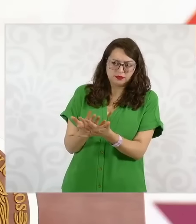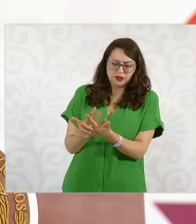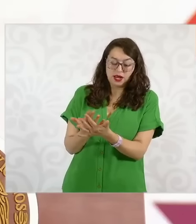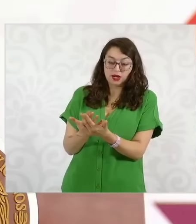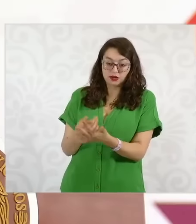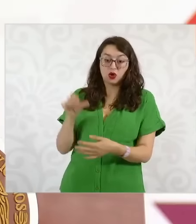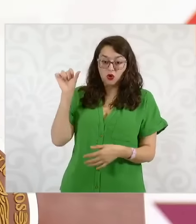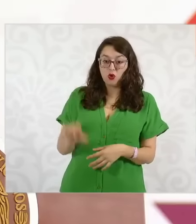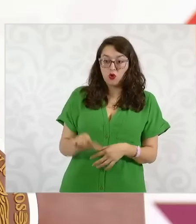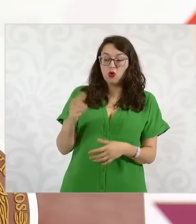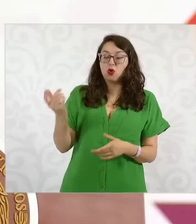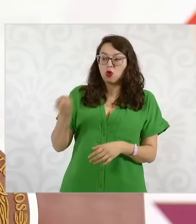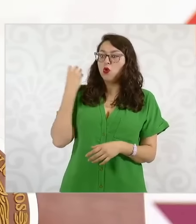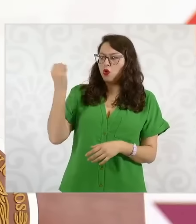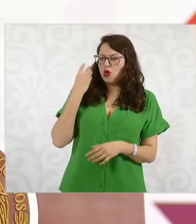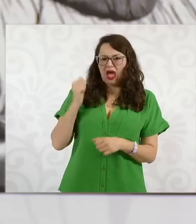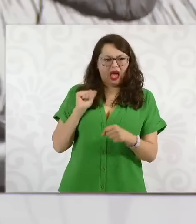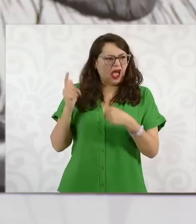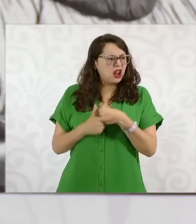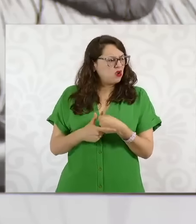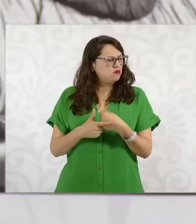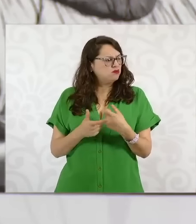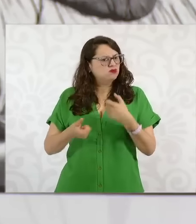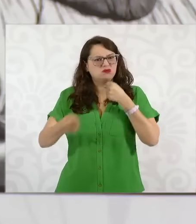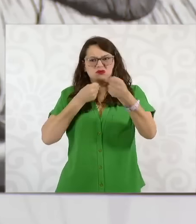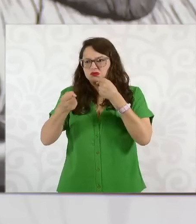de prensa de la fiscalía o un comunicado, no sé si es conferencia de prensa, comunicado,